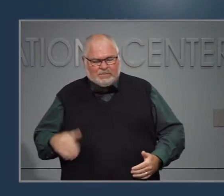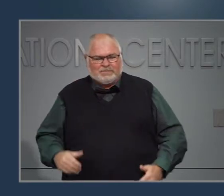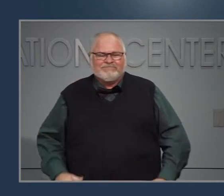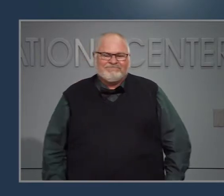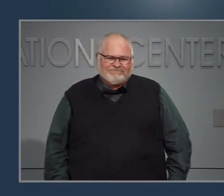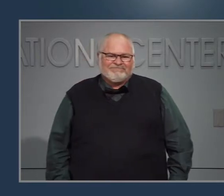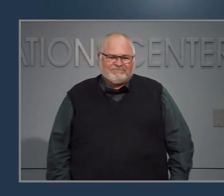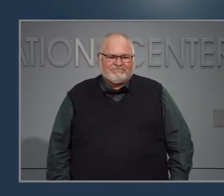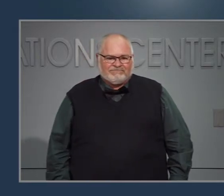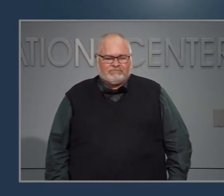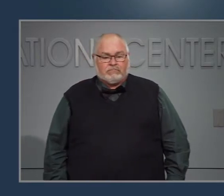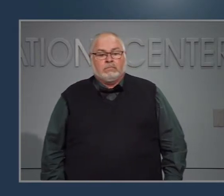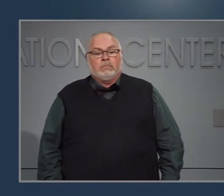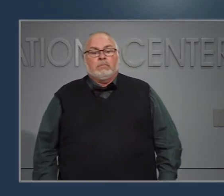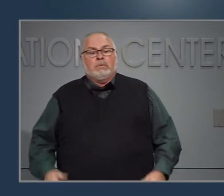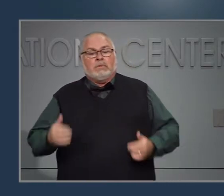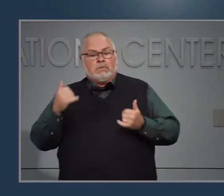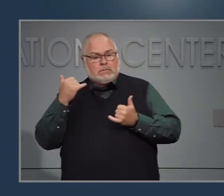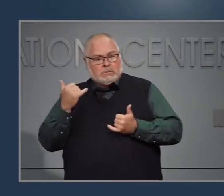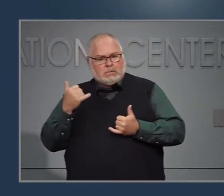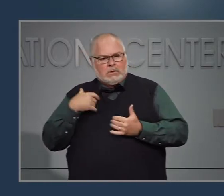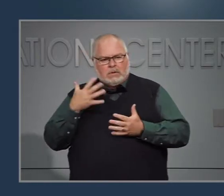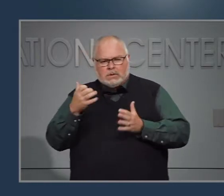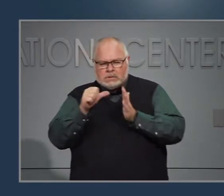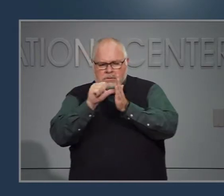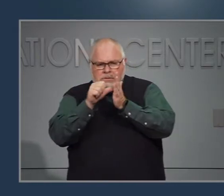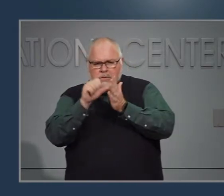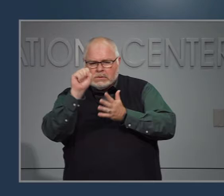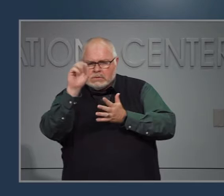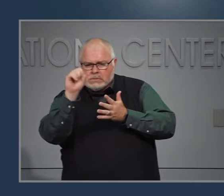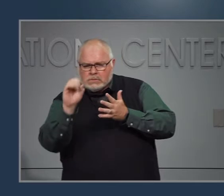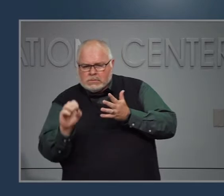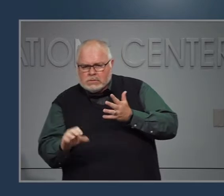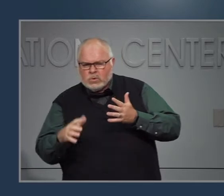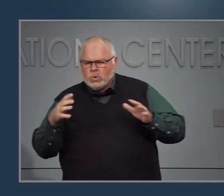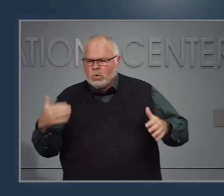El día de hoy quisiera yo enfatizar las agresivas medidas que hemos tomado desde el